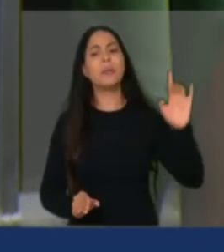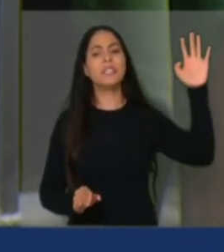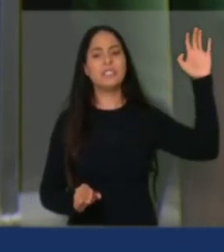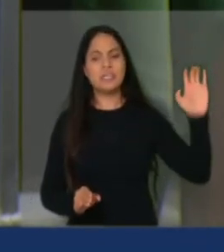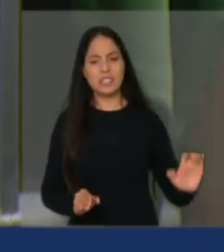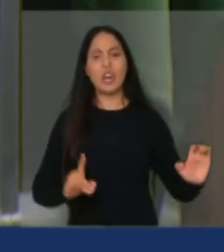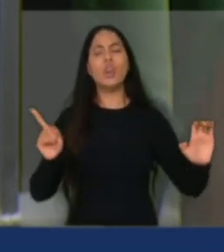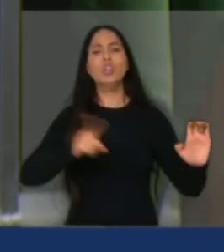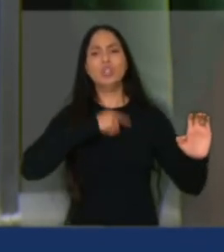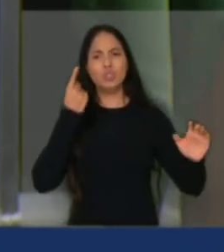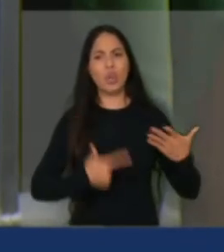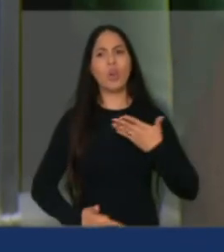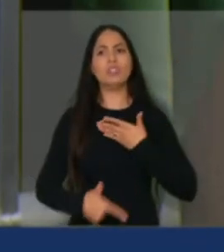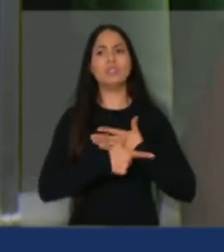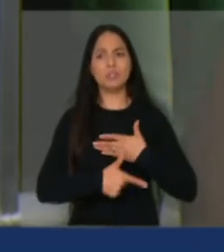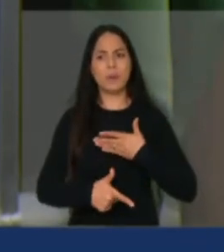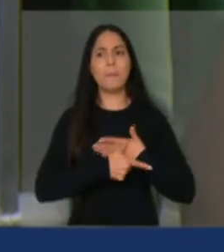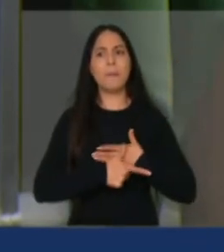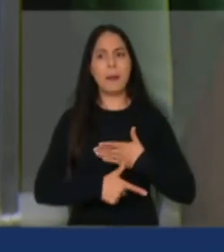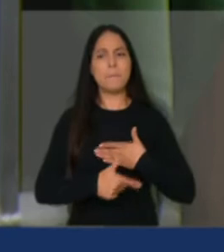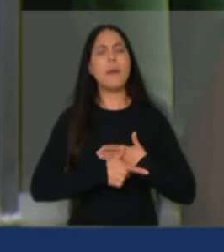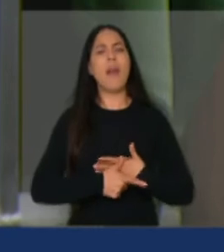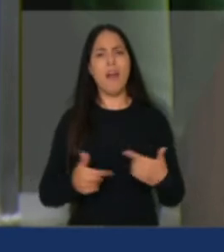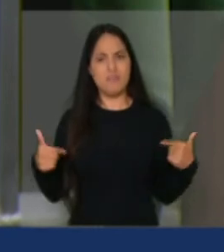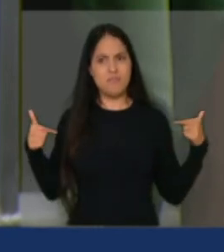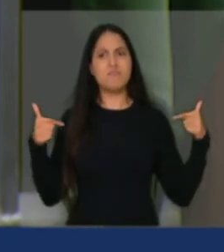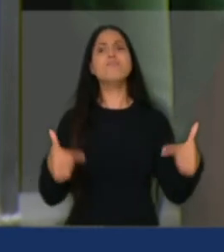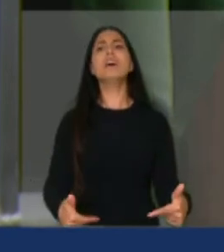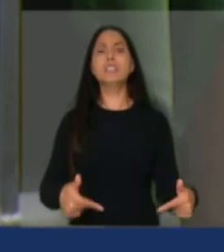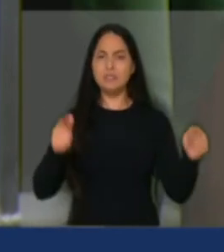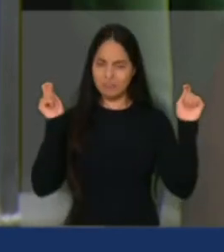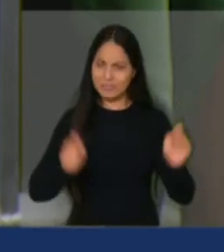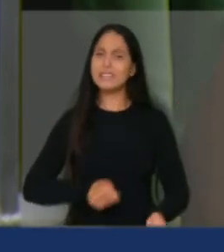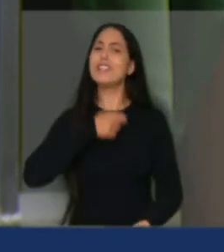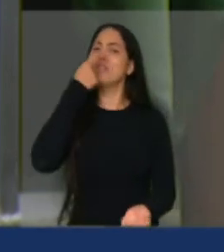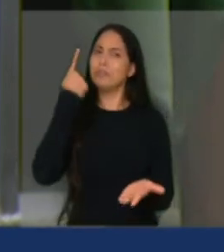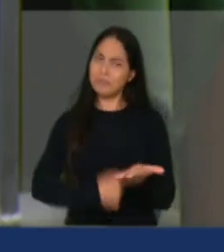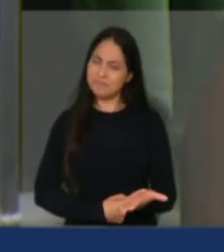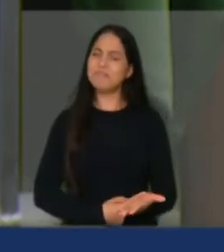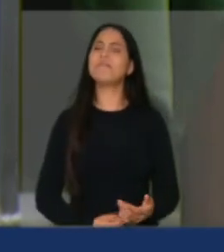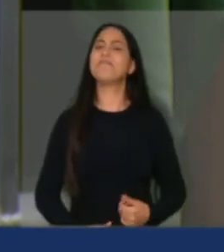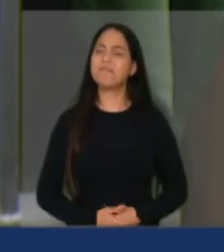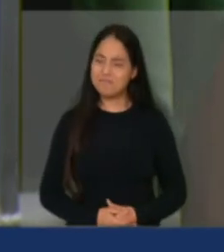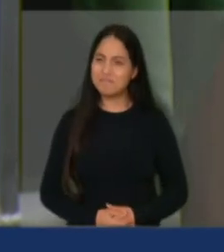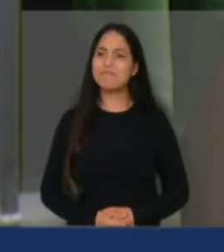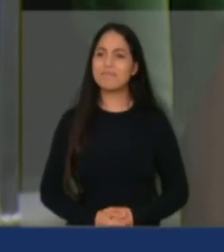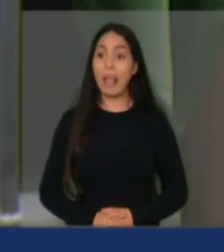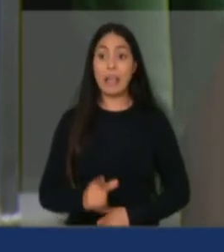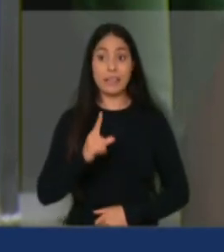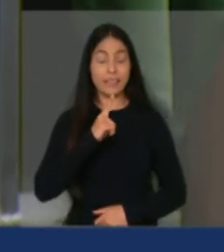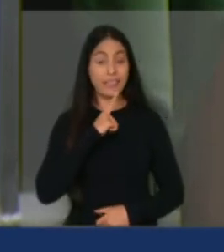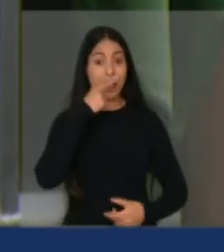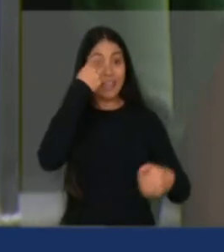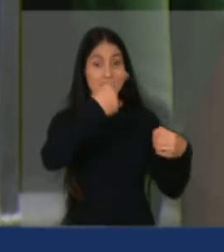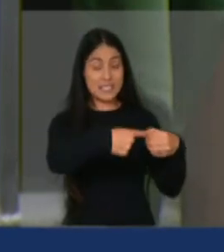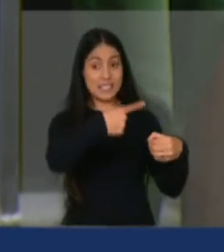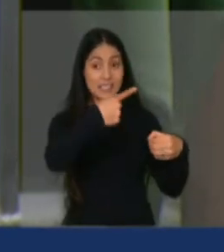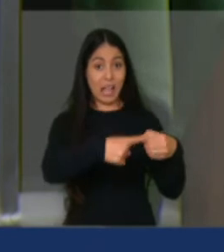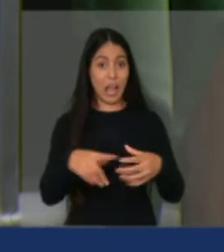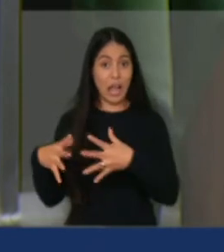OPOSIÇÃO, PODEMOS CUMPRIR AQUILO QUE FALAMOS DURANTE A CAMPANHA, AS CIDADES QUE RECEBERAM ESTES CAMINHÕES, NOBRE PRESIDENTE, É CIDADE